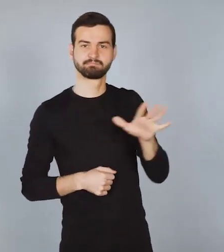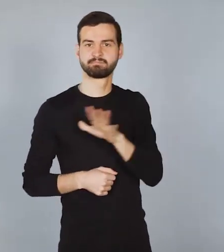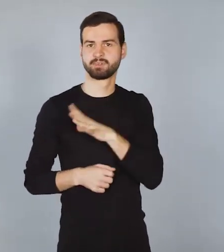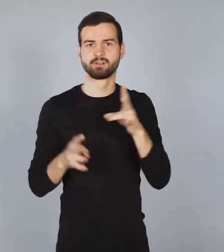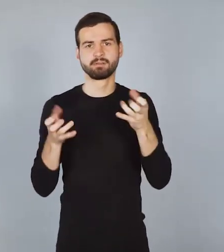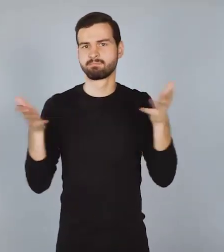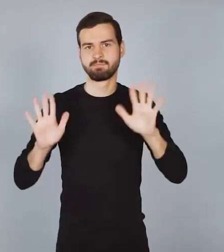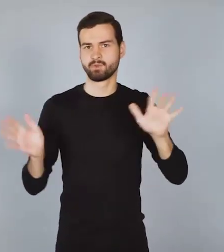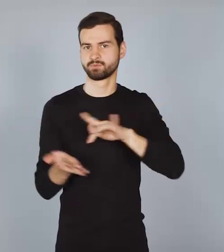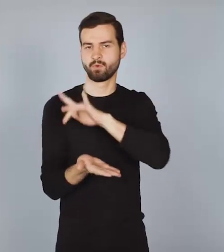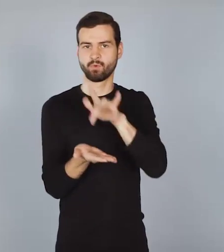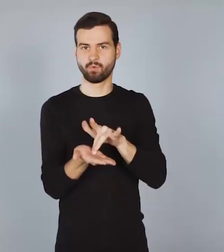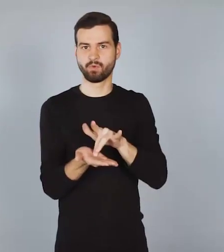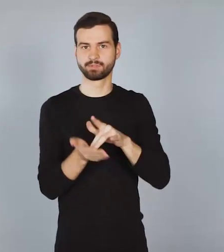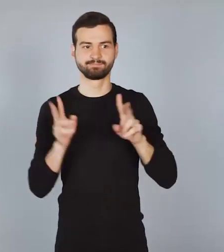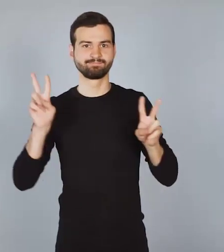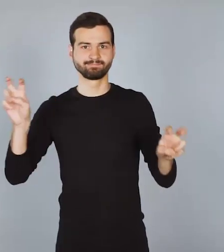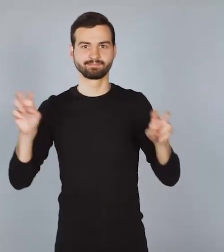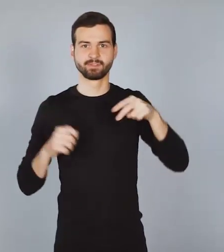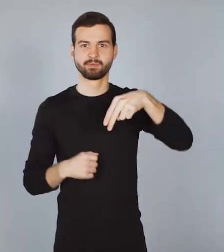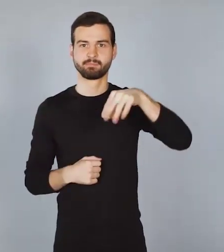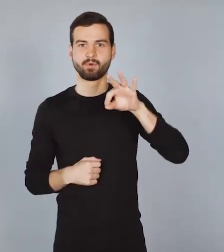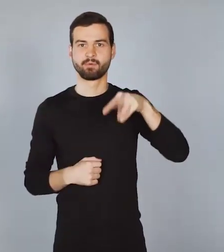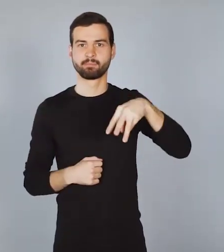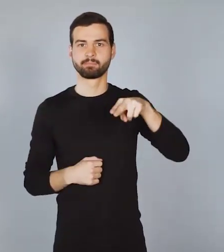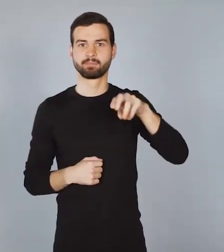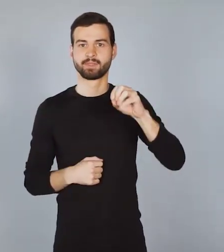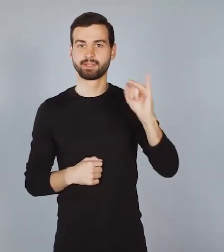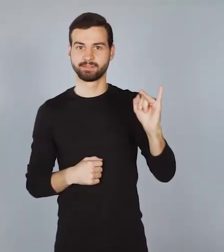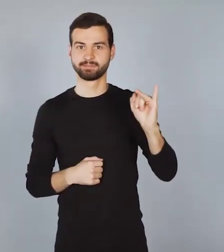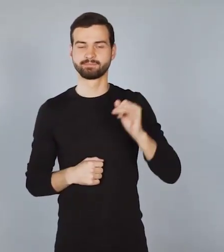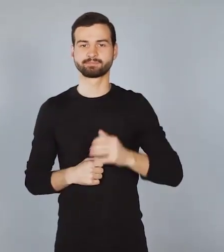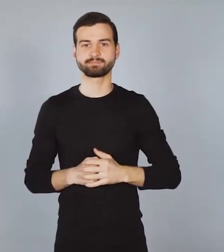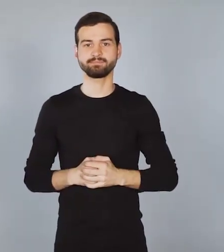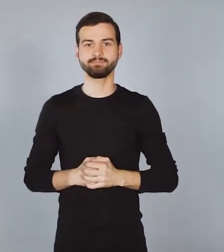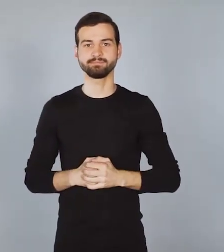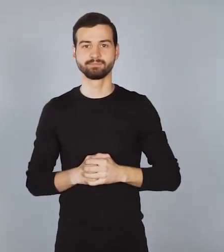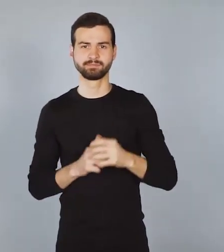был небольшой город – Помпеи.